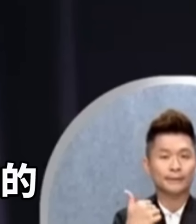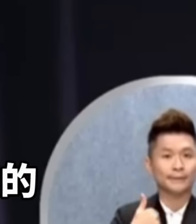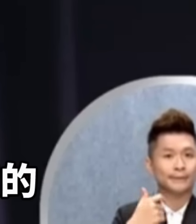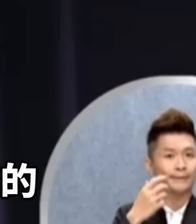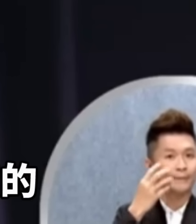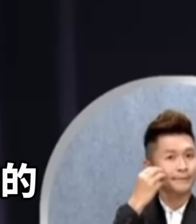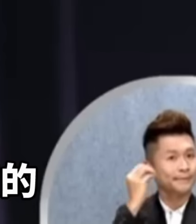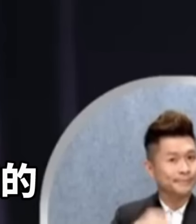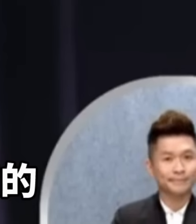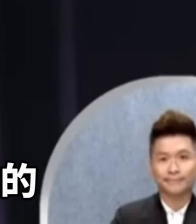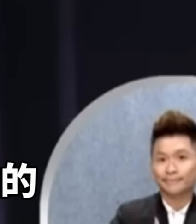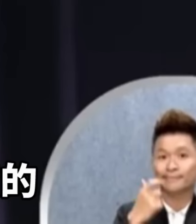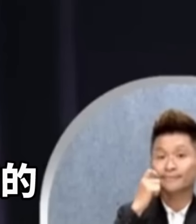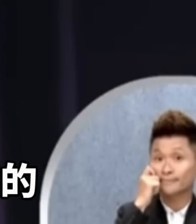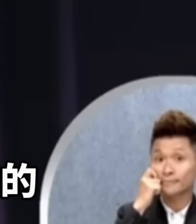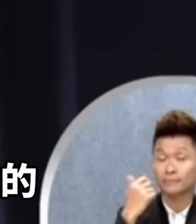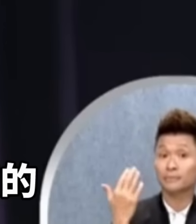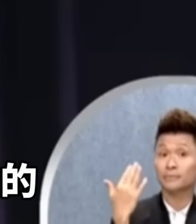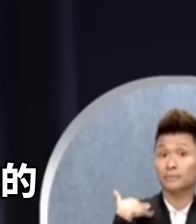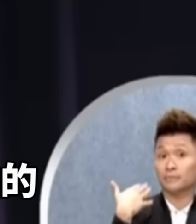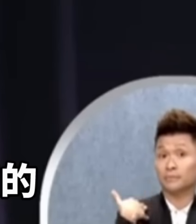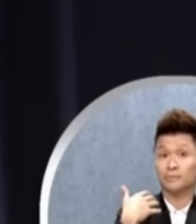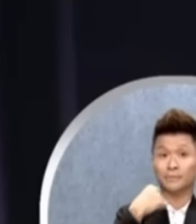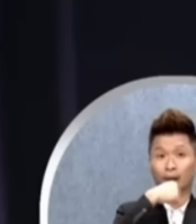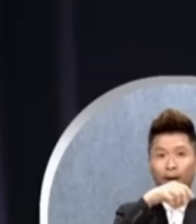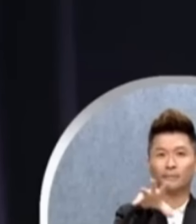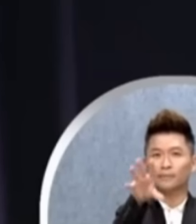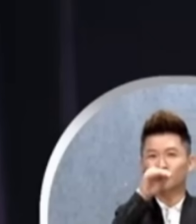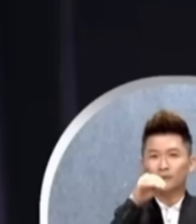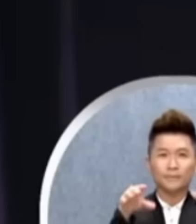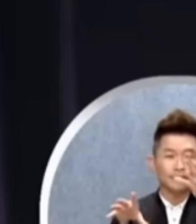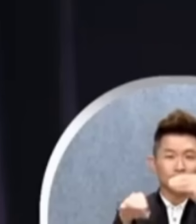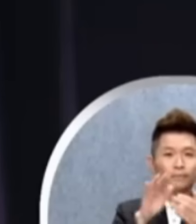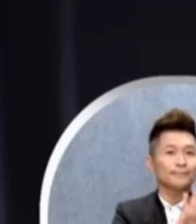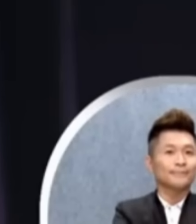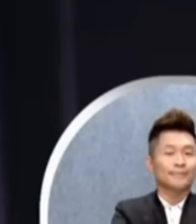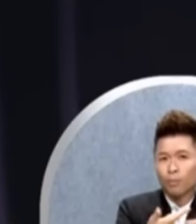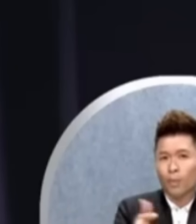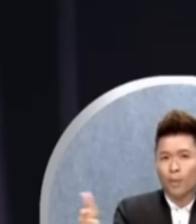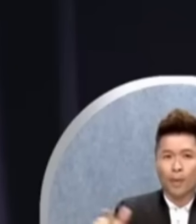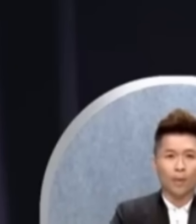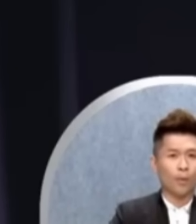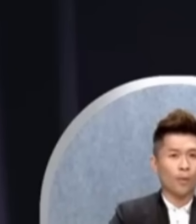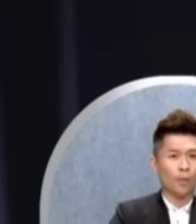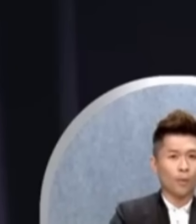30年前 我們臺灣的空氣都是甜蜜的 各行各業一片興旺 今天呢